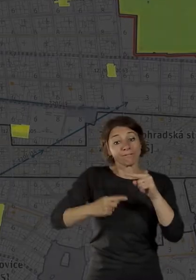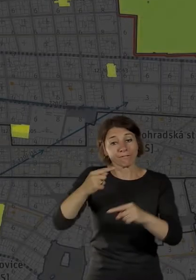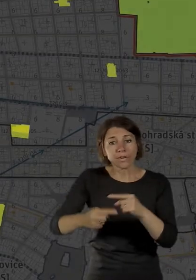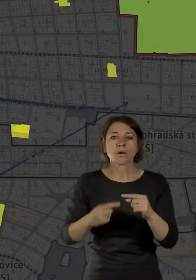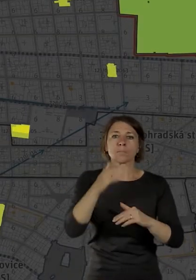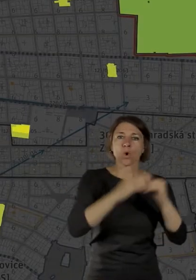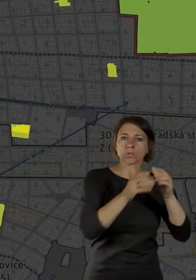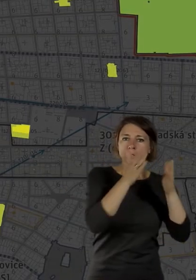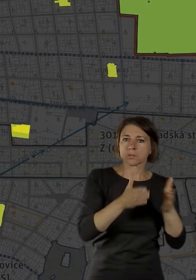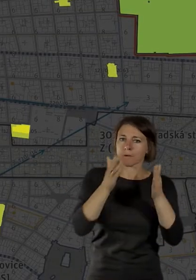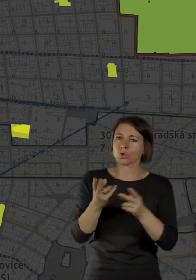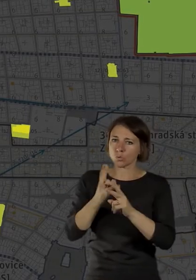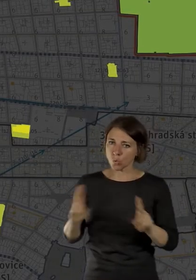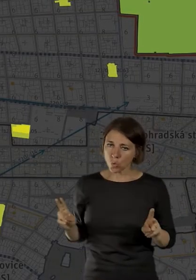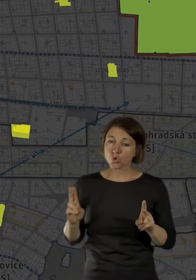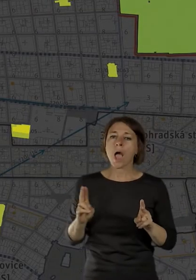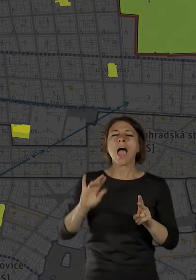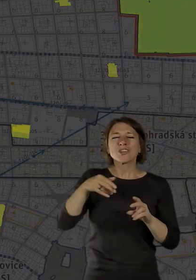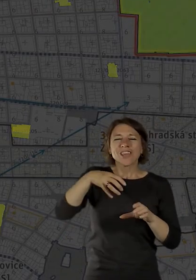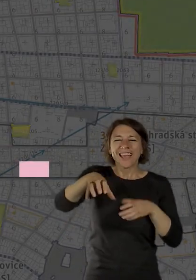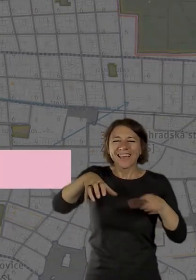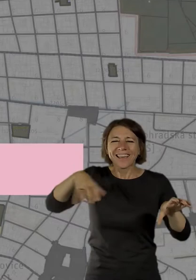Z těch se skládají parky a jsou zobrazeny zeleně.